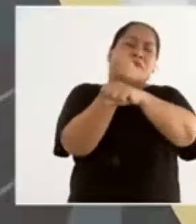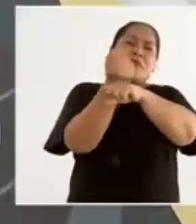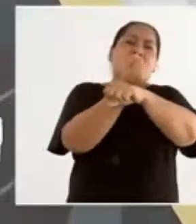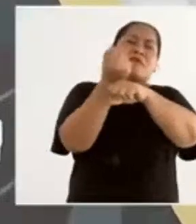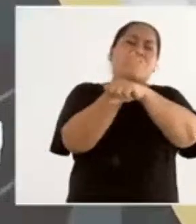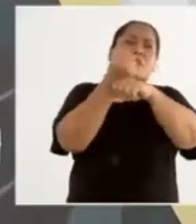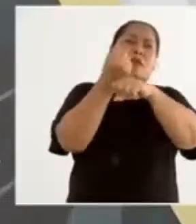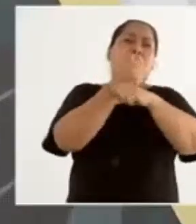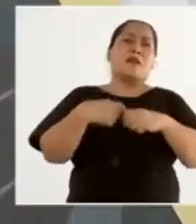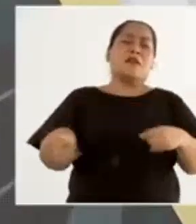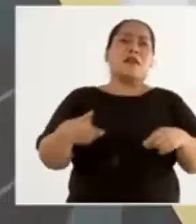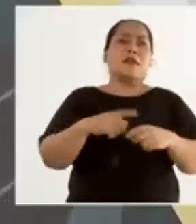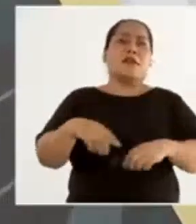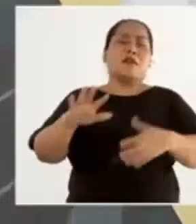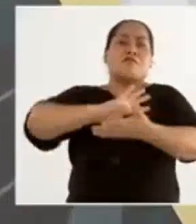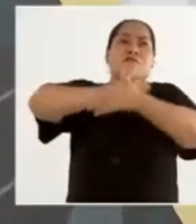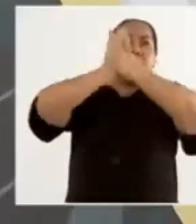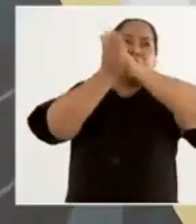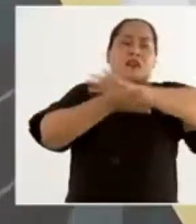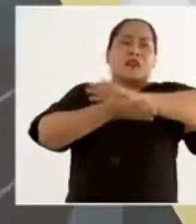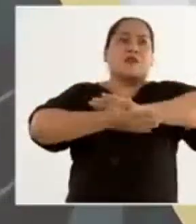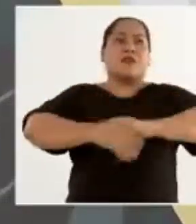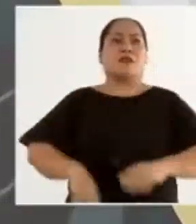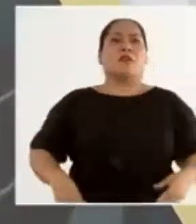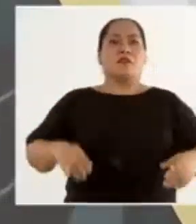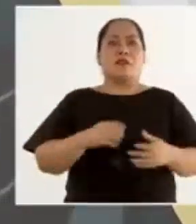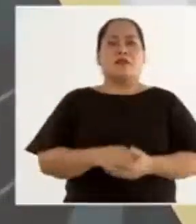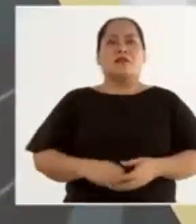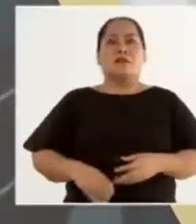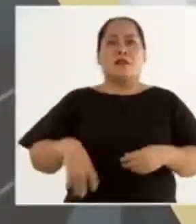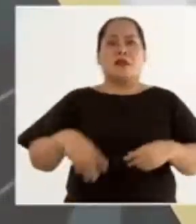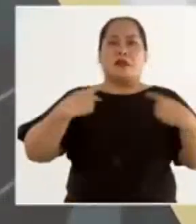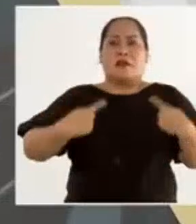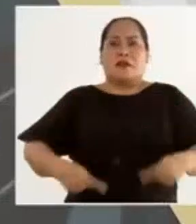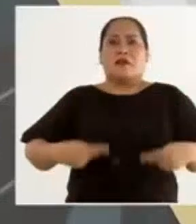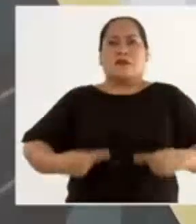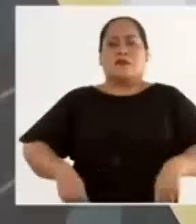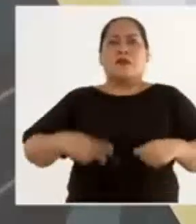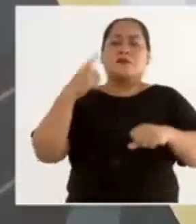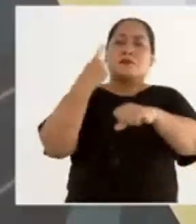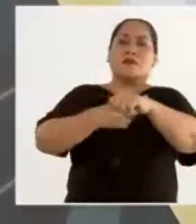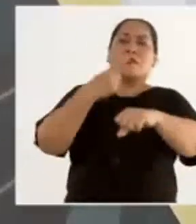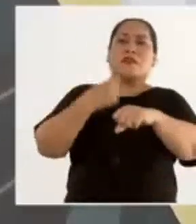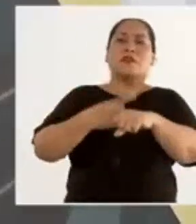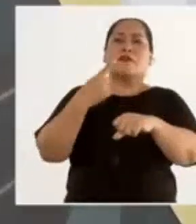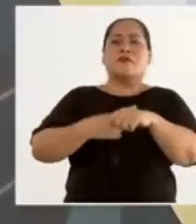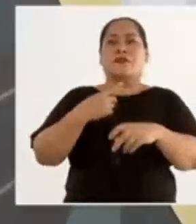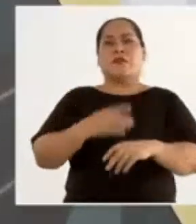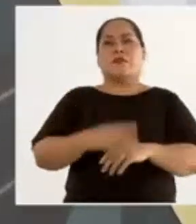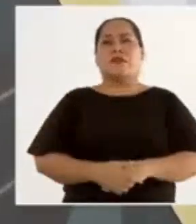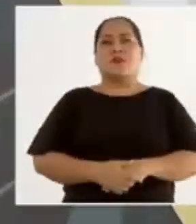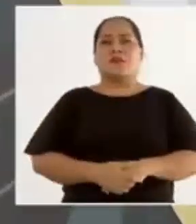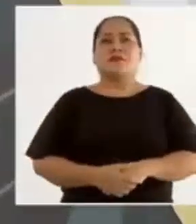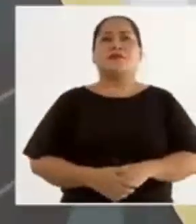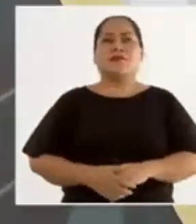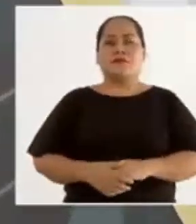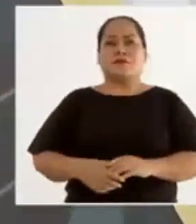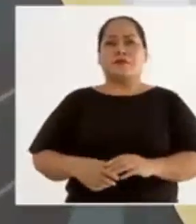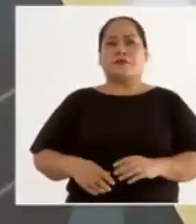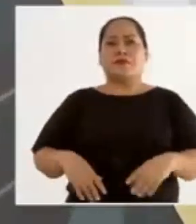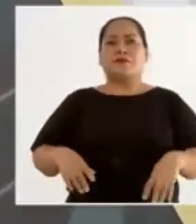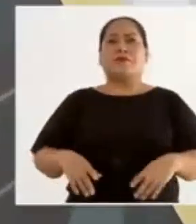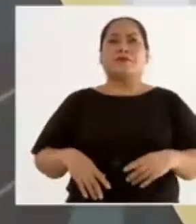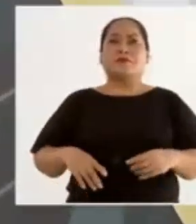terminal con daño renal y que no necesariamente están abandonados, sino que pueden asumir a una